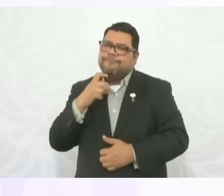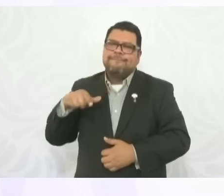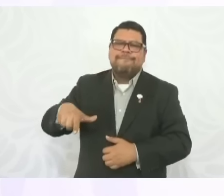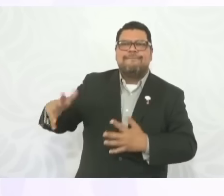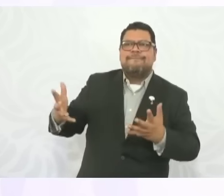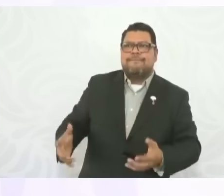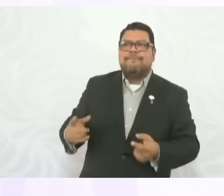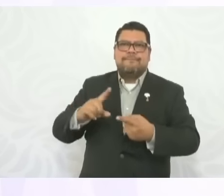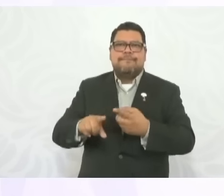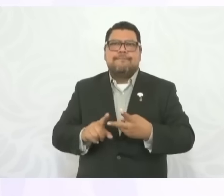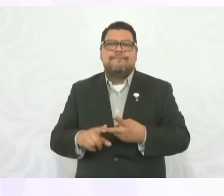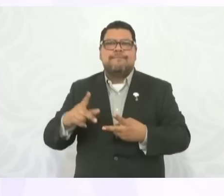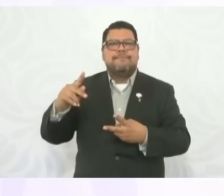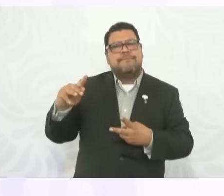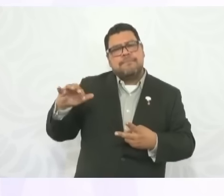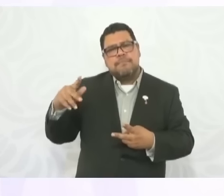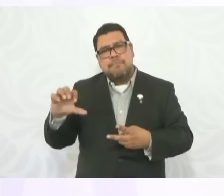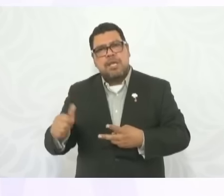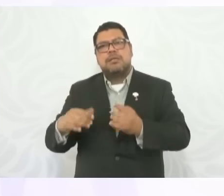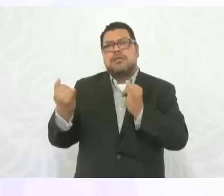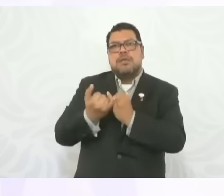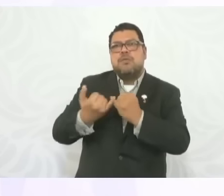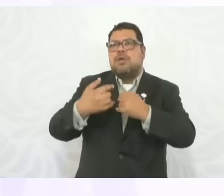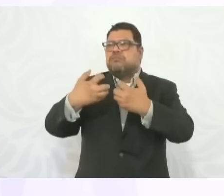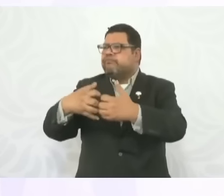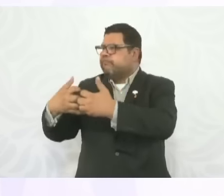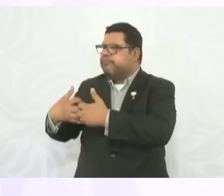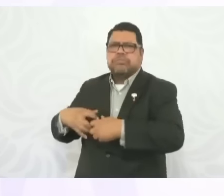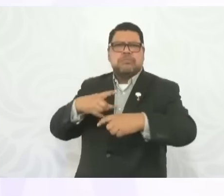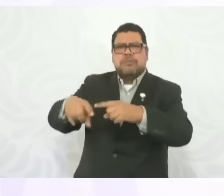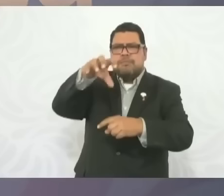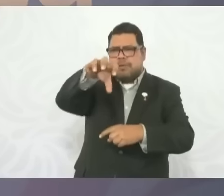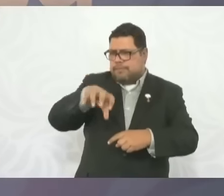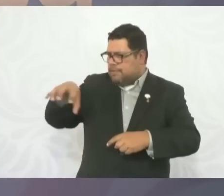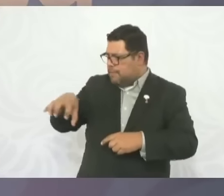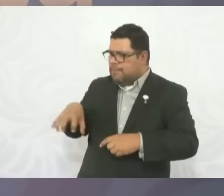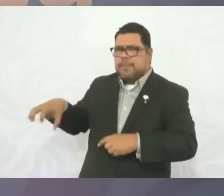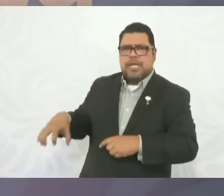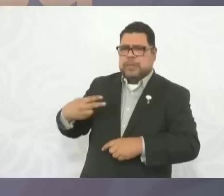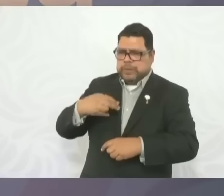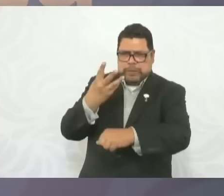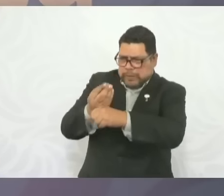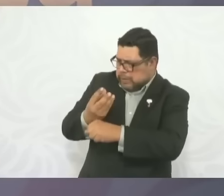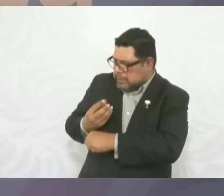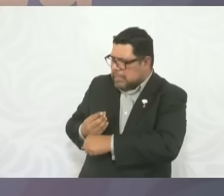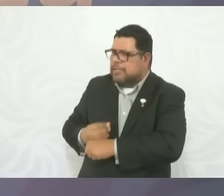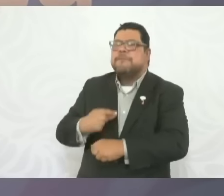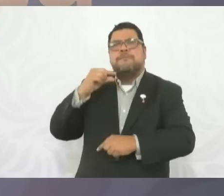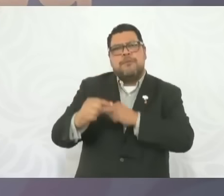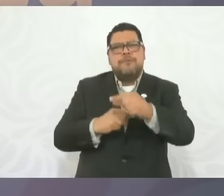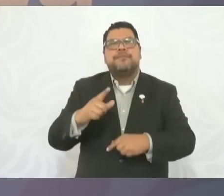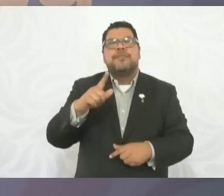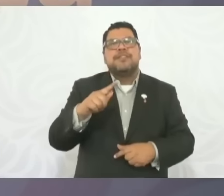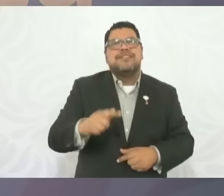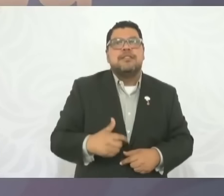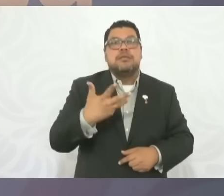refinería de Park y el rescate de las otras seis refinerías del sistema, seguimos importando 75%